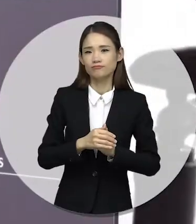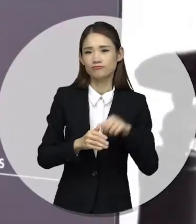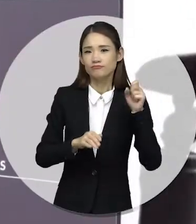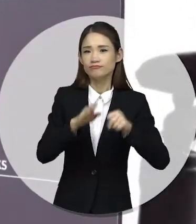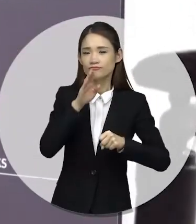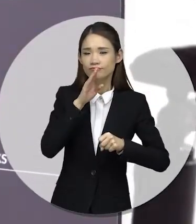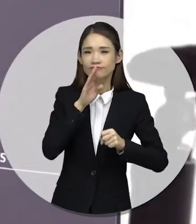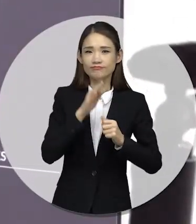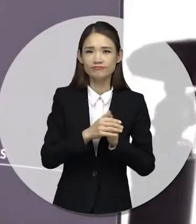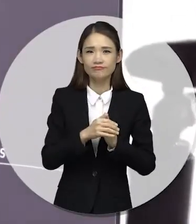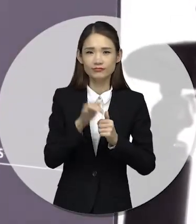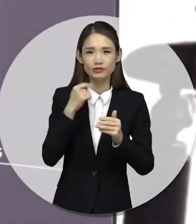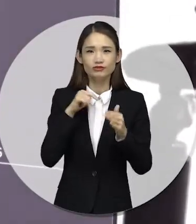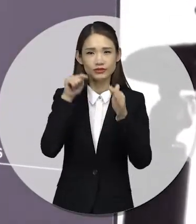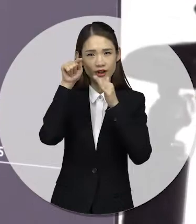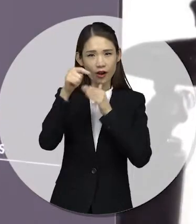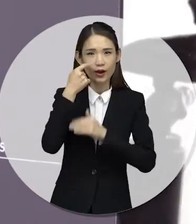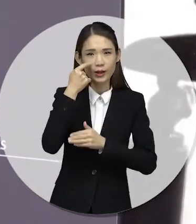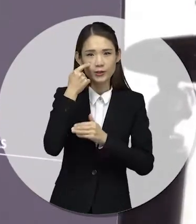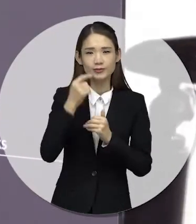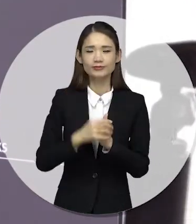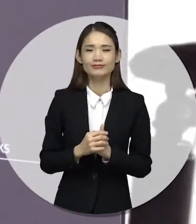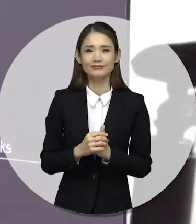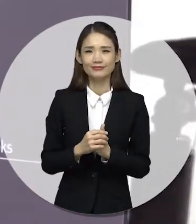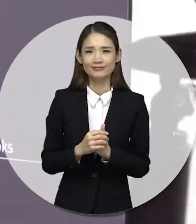김한솔 : 이제 여기 우리가 그러면 여기를 가면 되는 거지? / 김소희 : 그래.